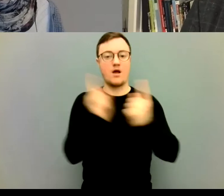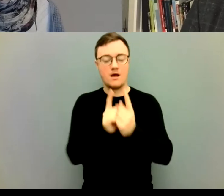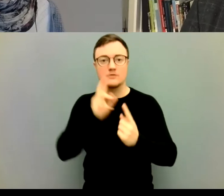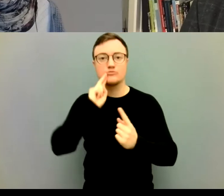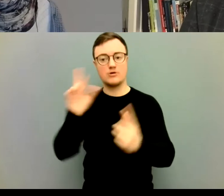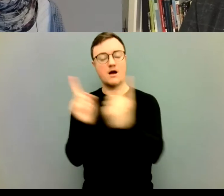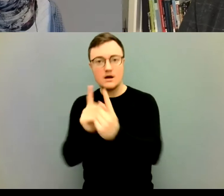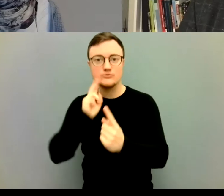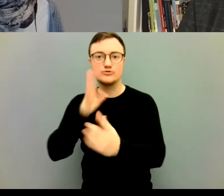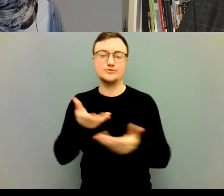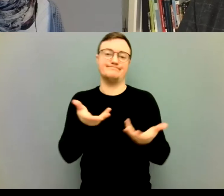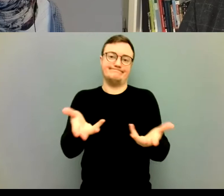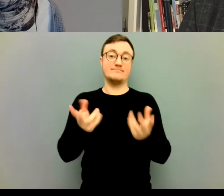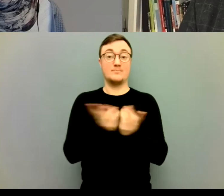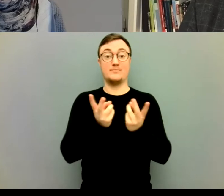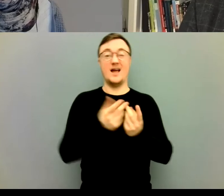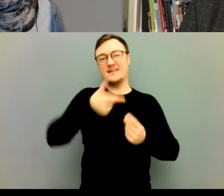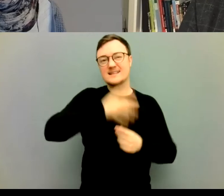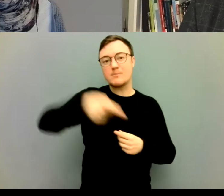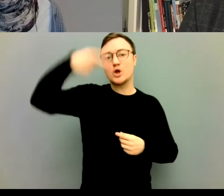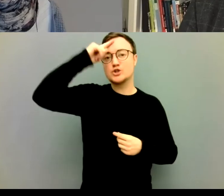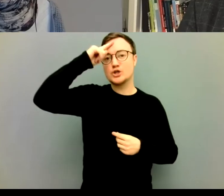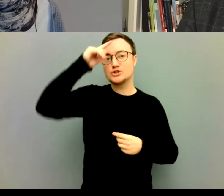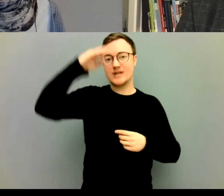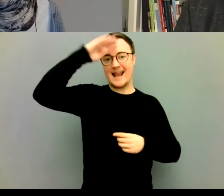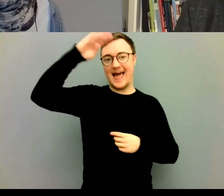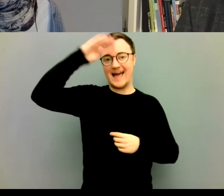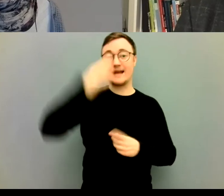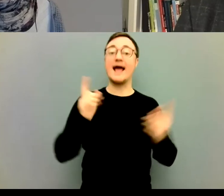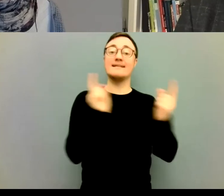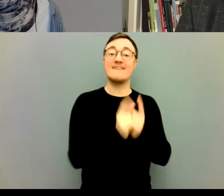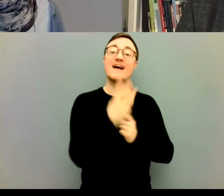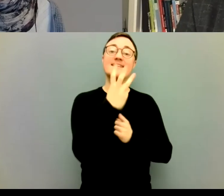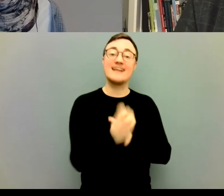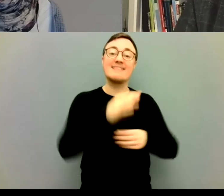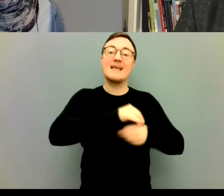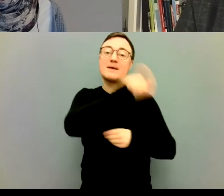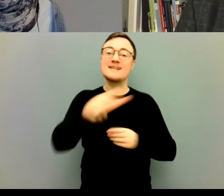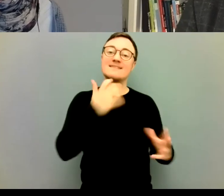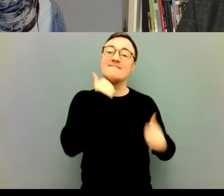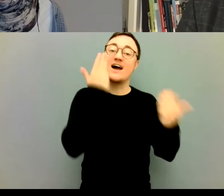Att man hela tiden träffar en ny läkare, vi har problem med effektiviteten.